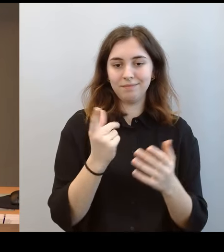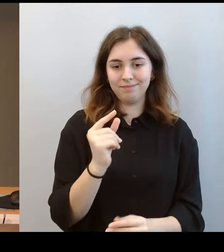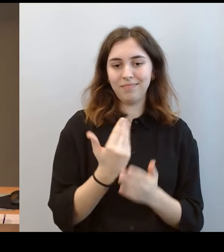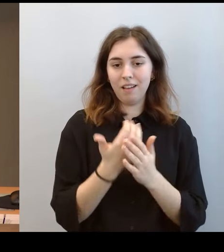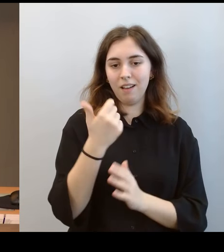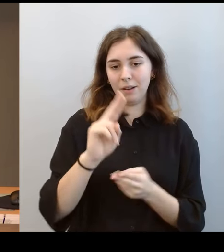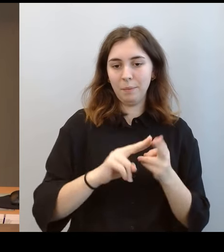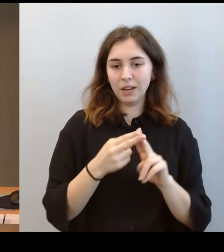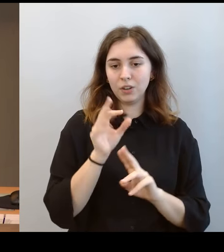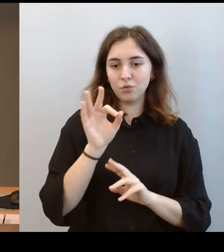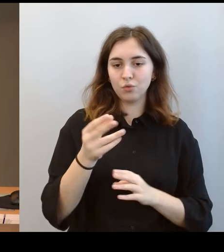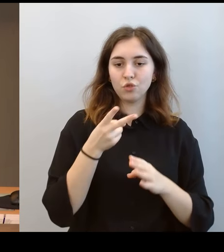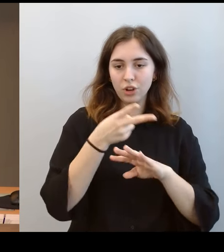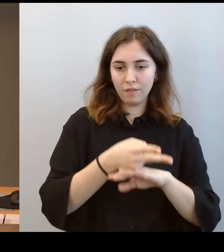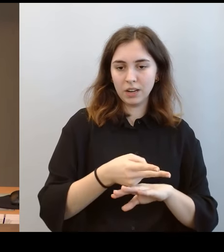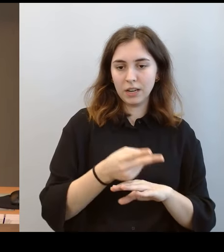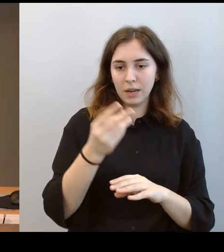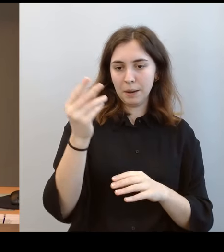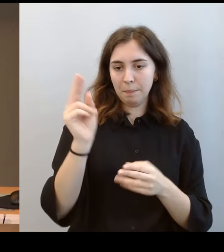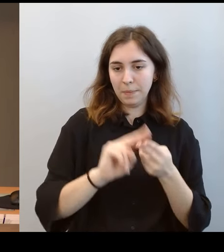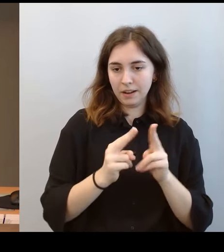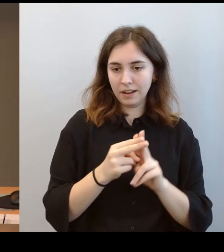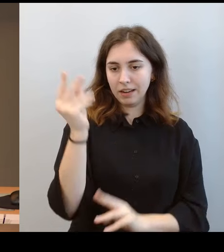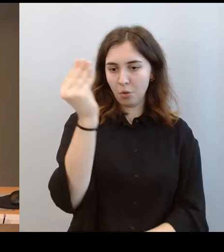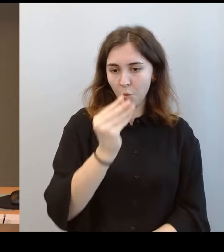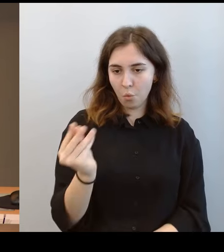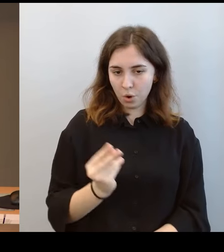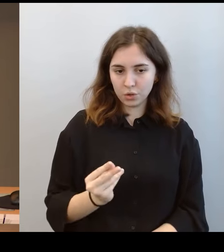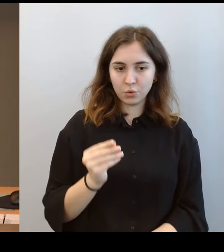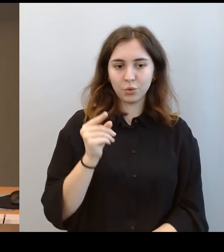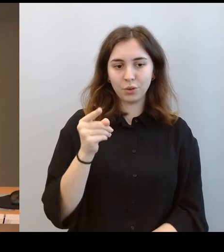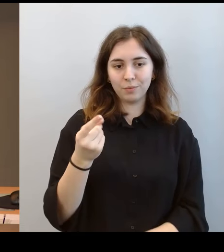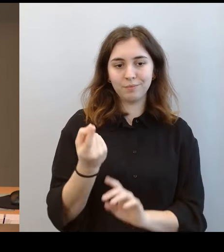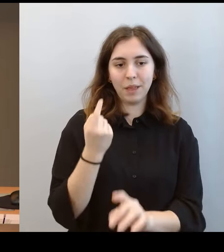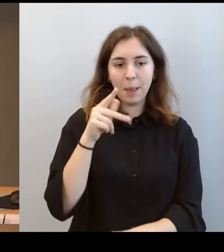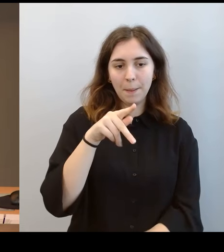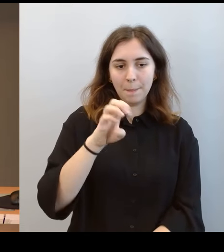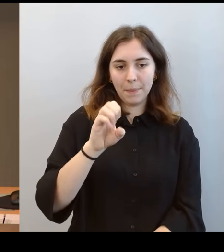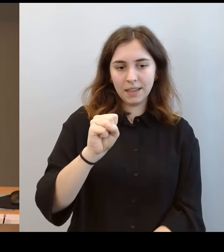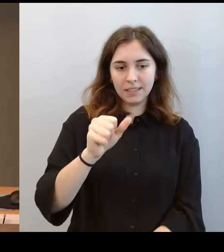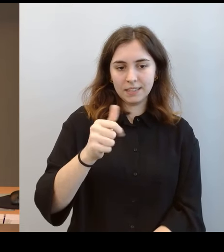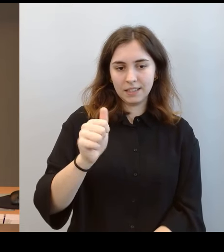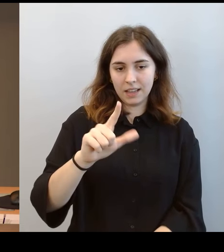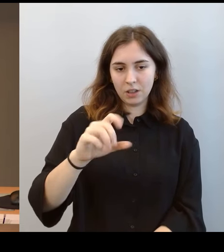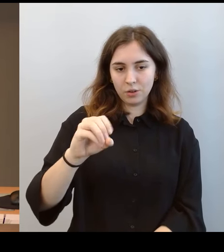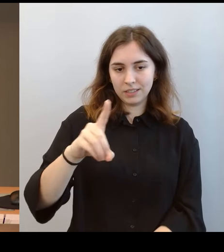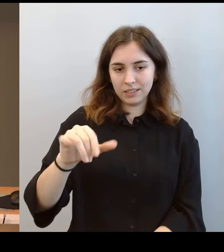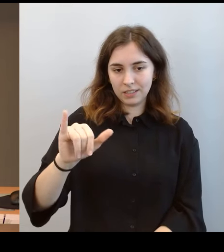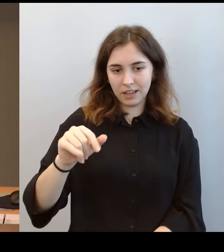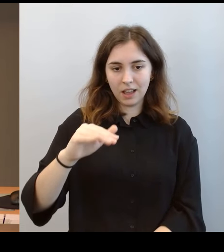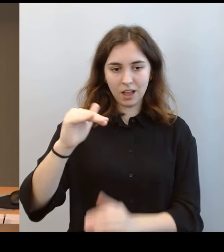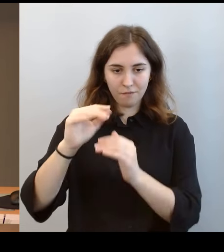des Pestalozzi Fröbel Hauses. Als Mitglied war vorgeschlagen Herr Abgeordneter Martin Trefzer. Von den abgegebenen 145